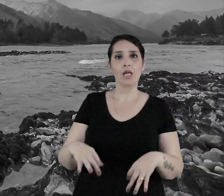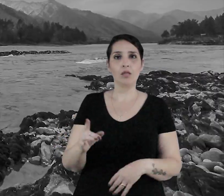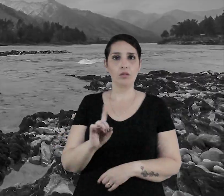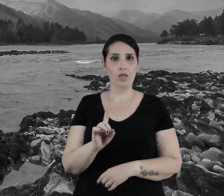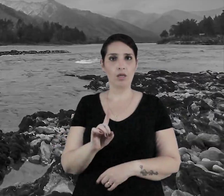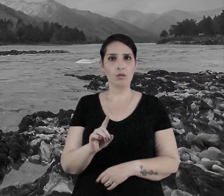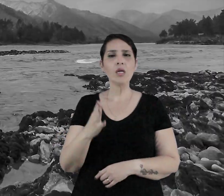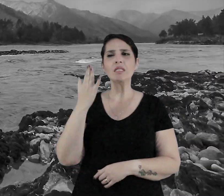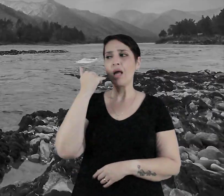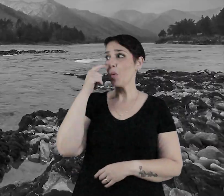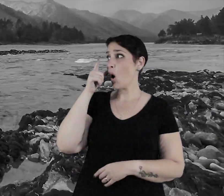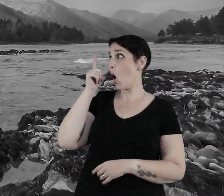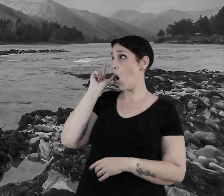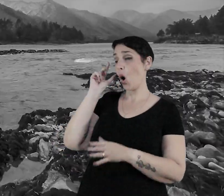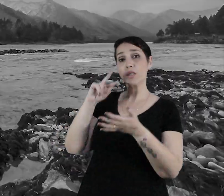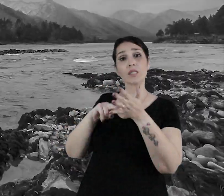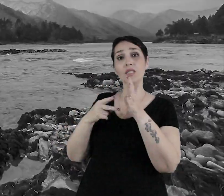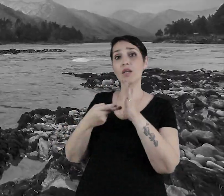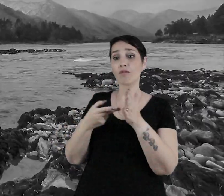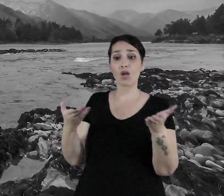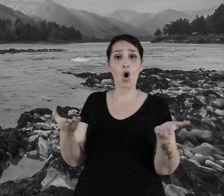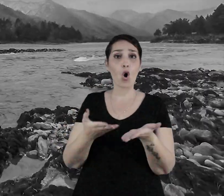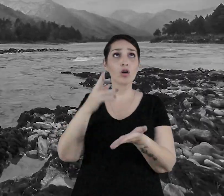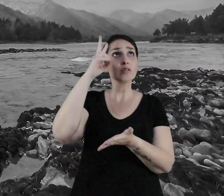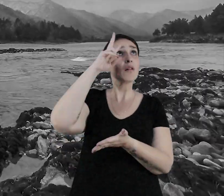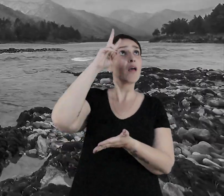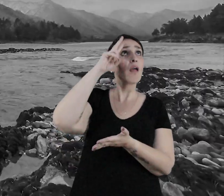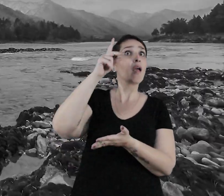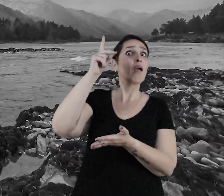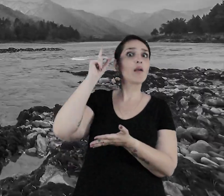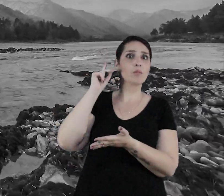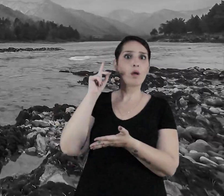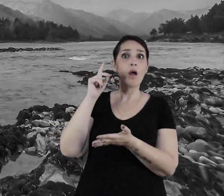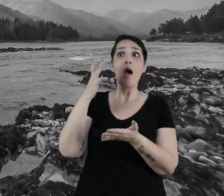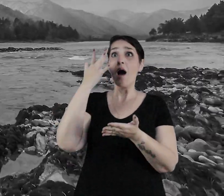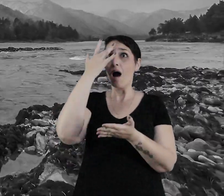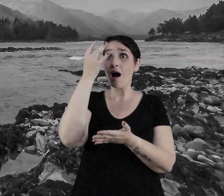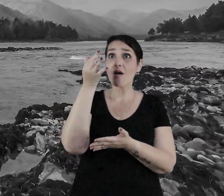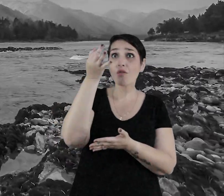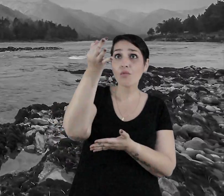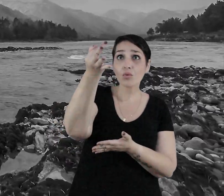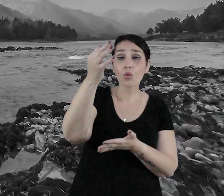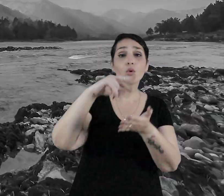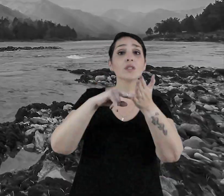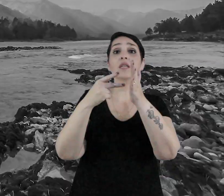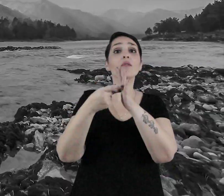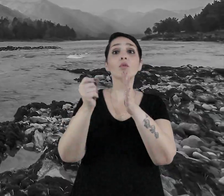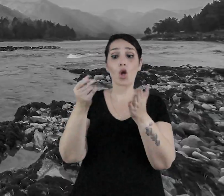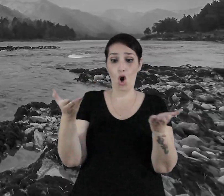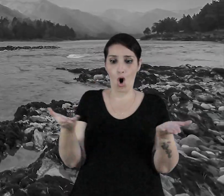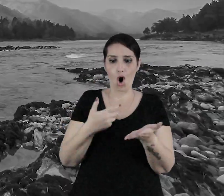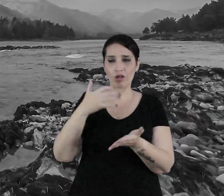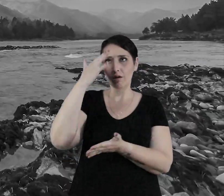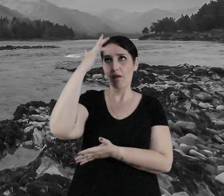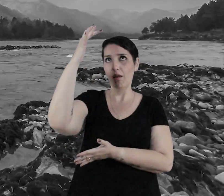e sabe que ontem apenas a memória de hoje é amanhã e o sonho de hoje?